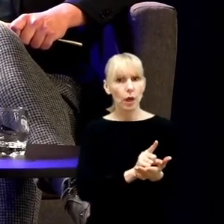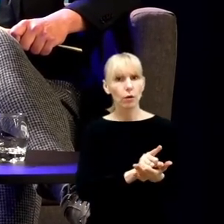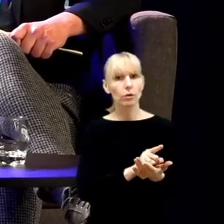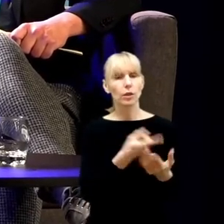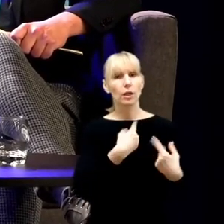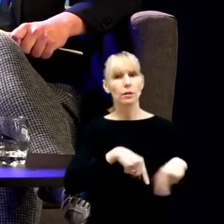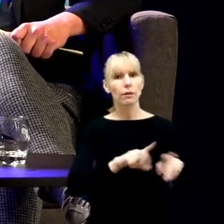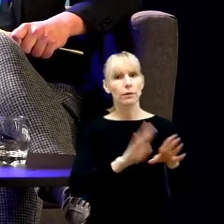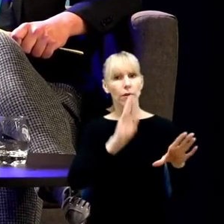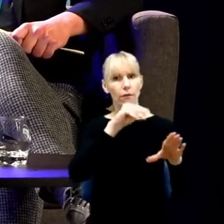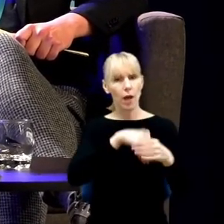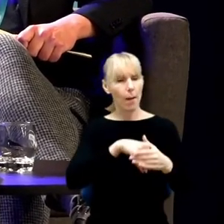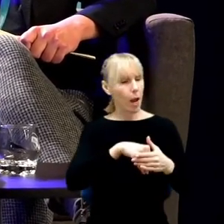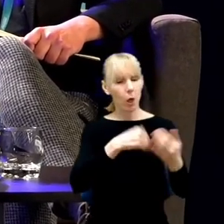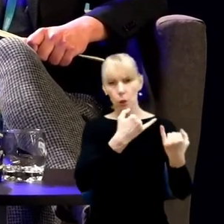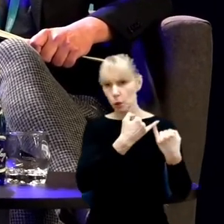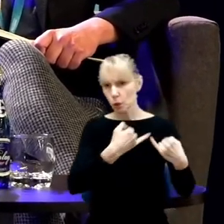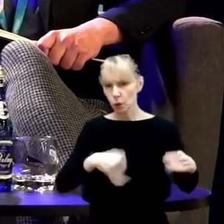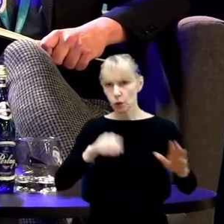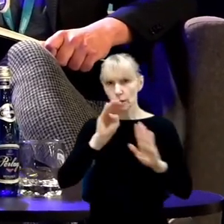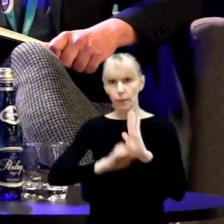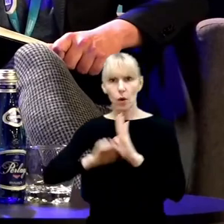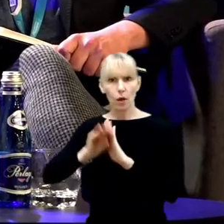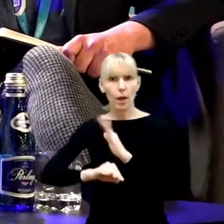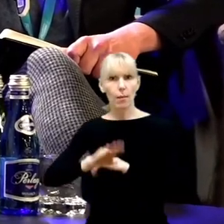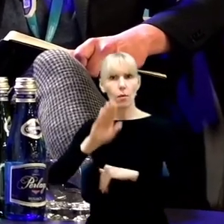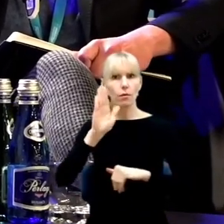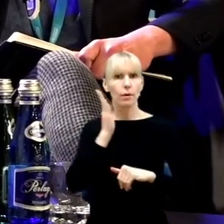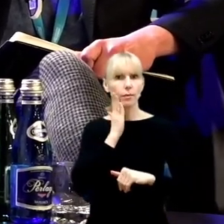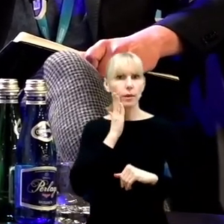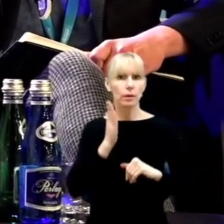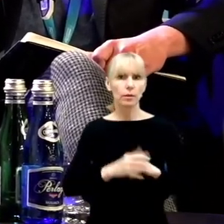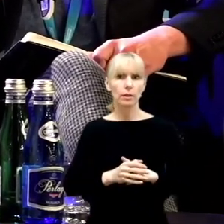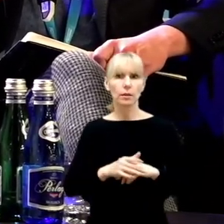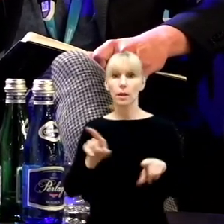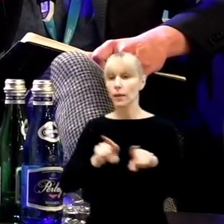programów mieszkaniowych, zarówno tych dotyczących towarzystwy